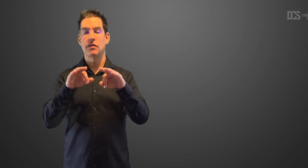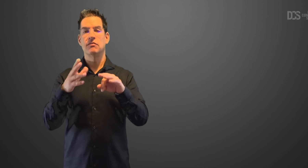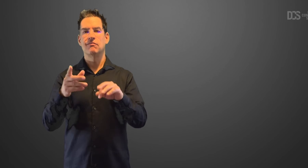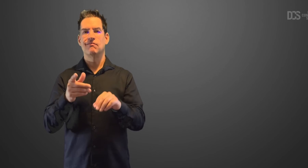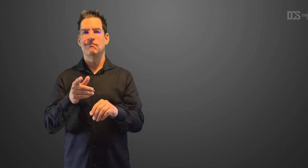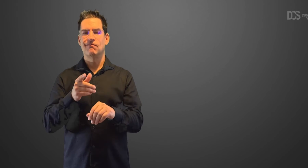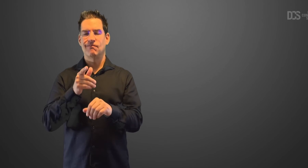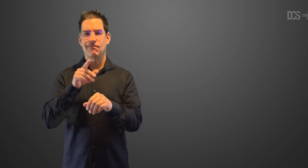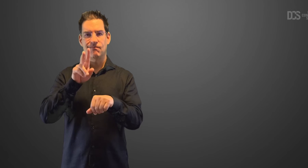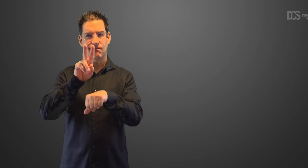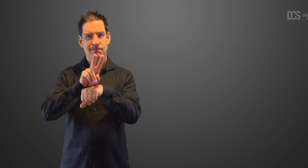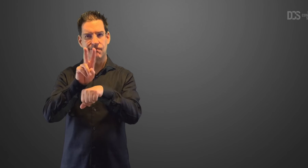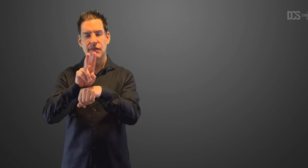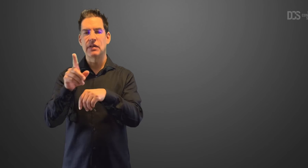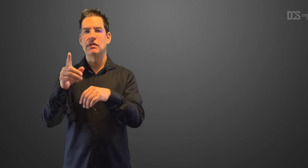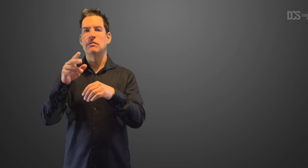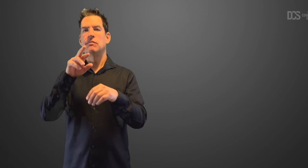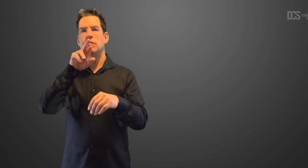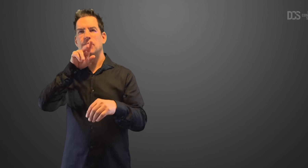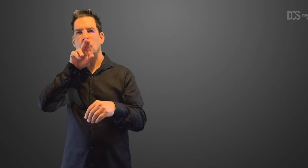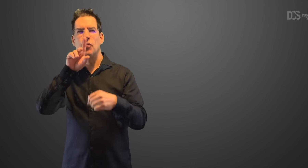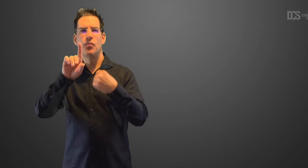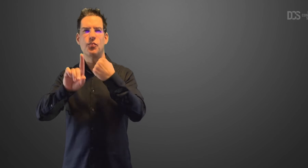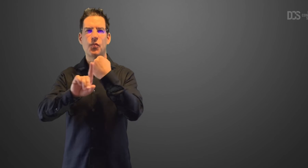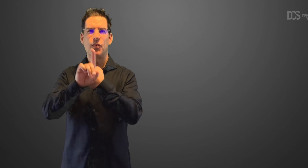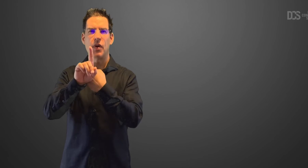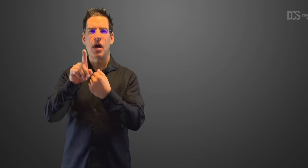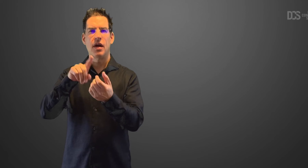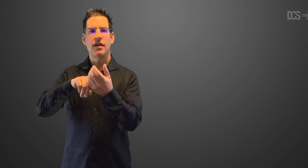revisar y hacer sugerencias sobre las descripciones de los puestos y